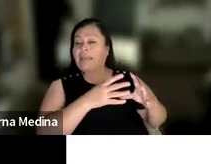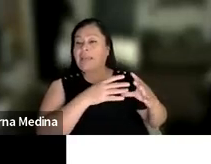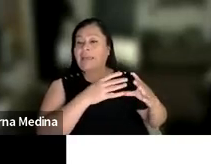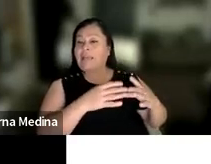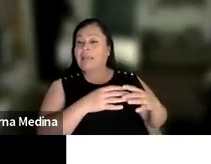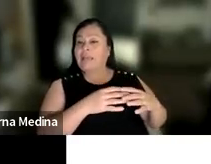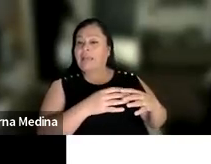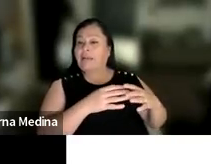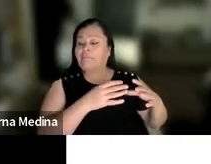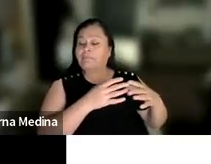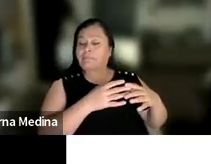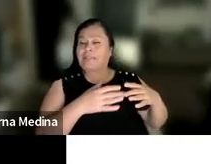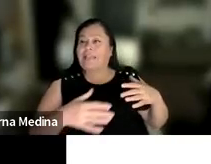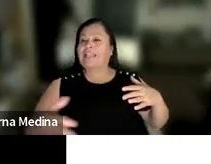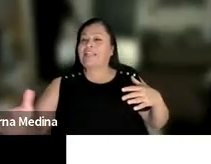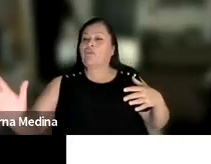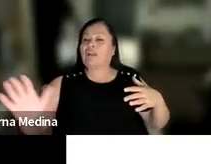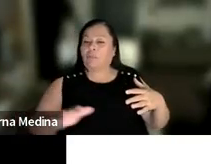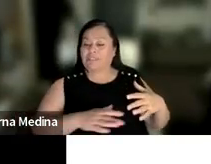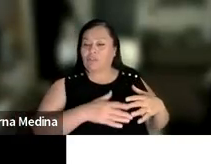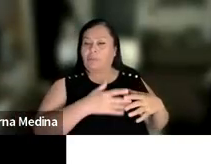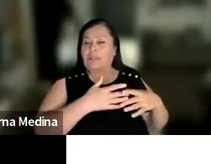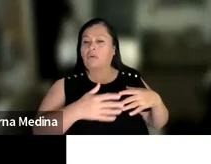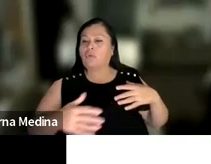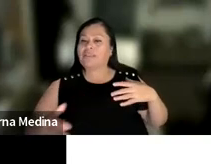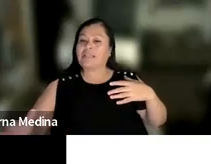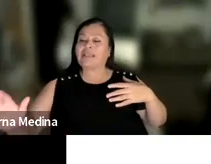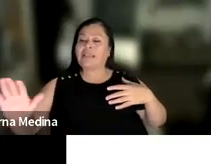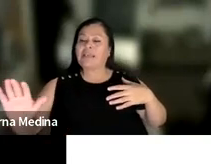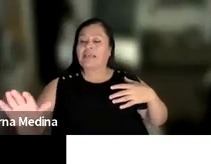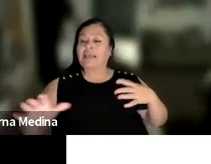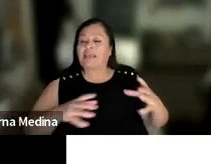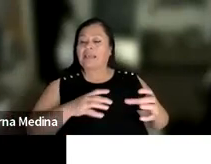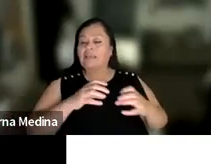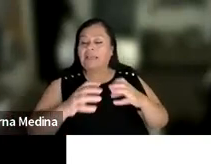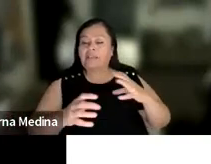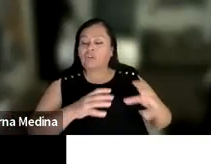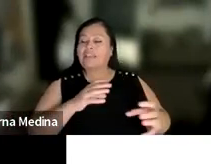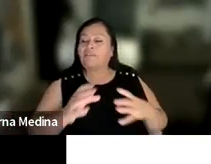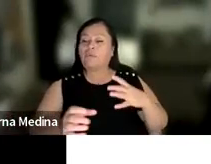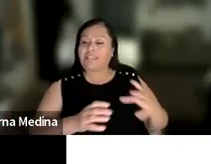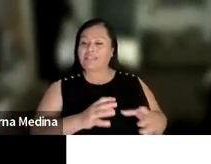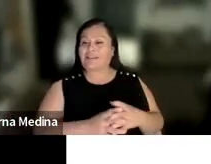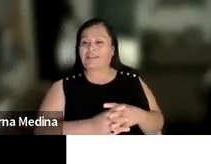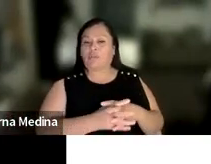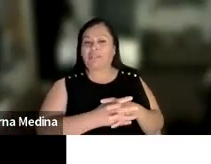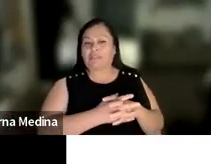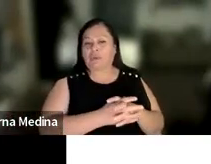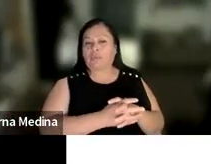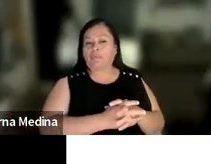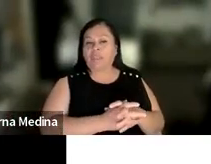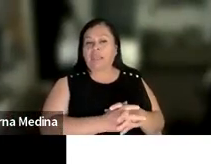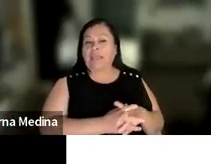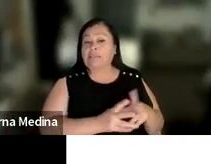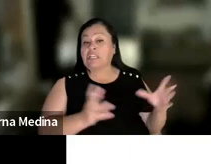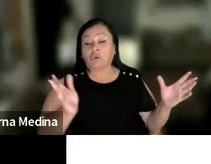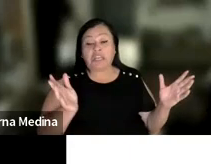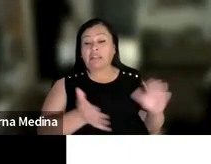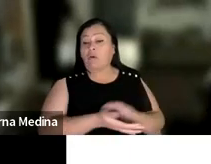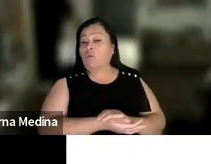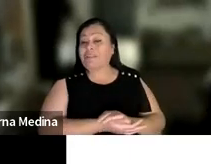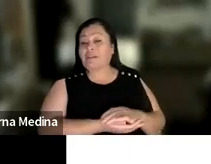ponga atención, sino que no entiende lo que se le está diciendo o pierde el el hilo de la conversación, ¿verdad?